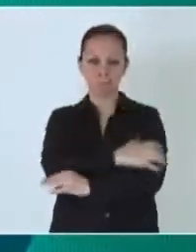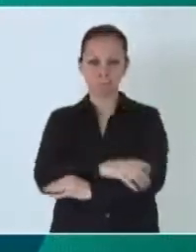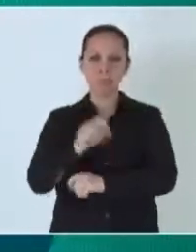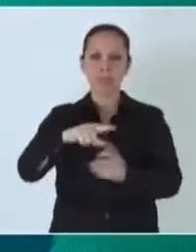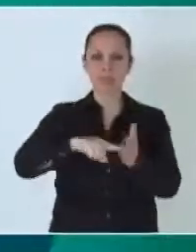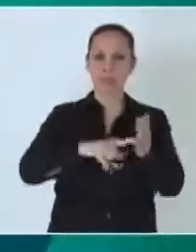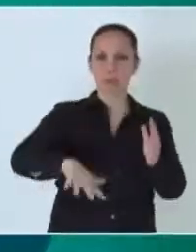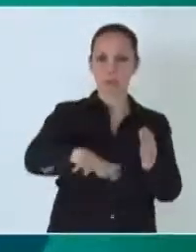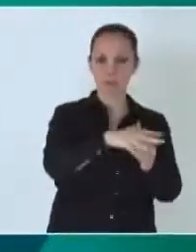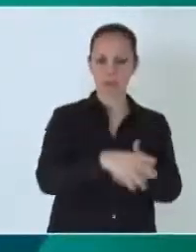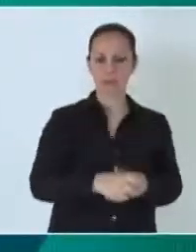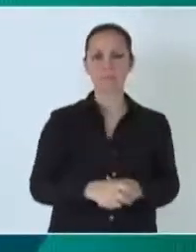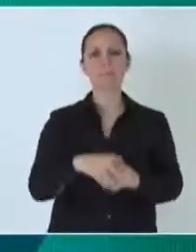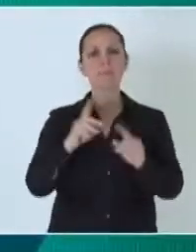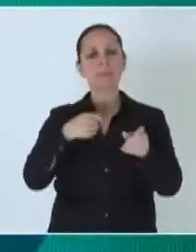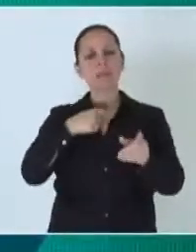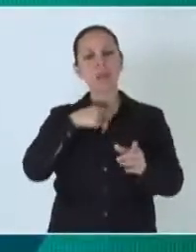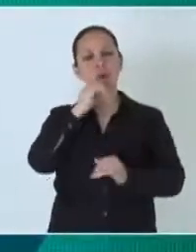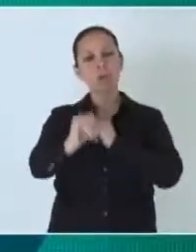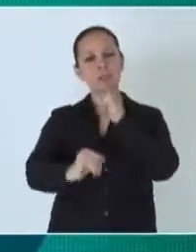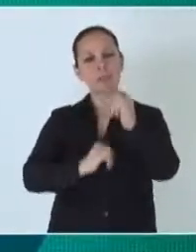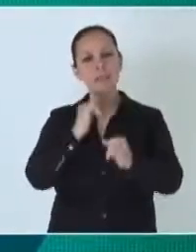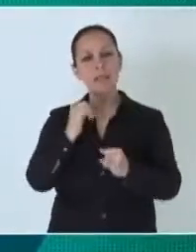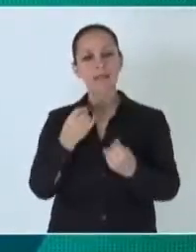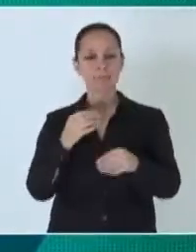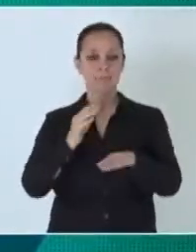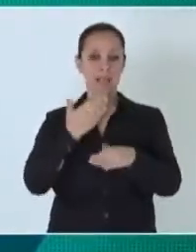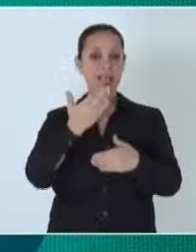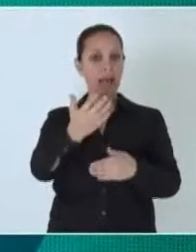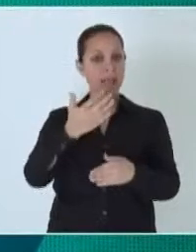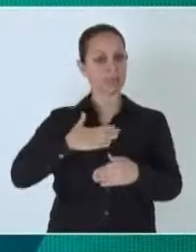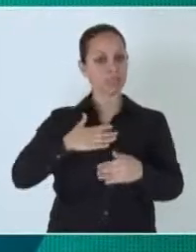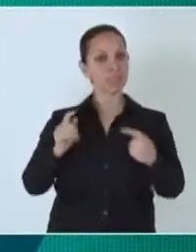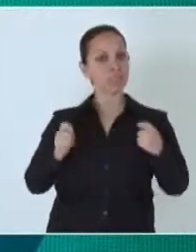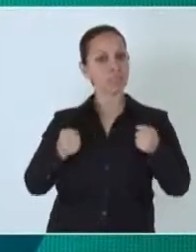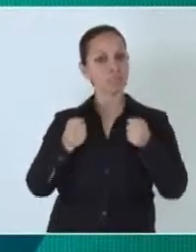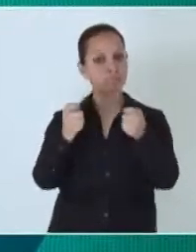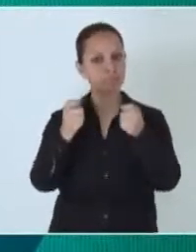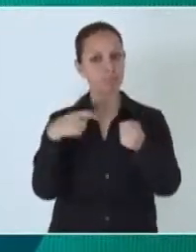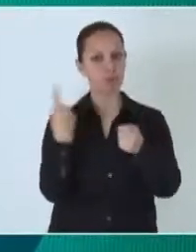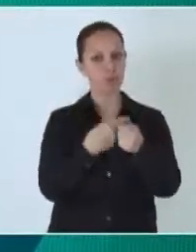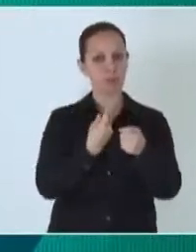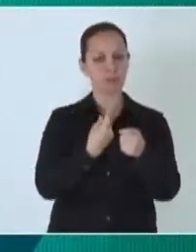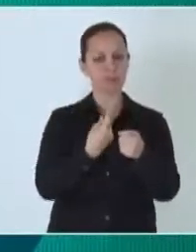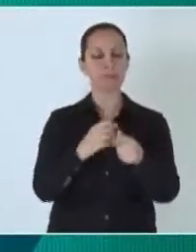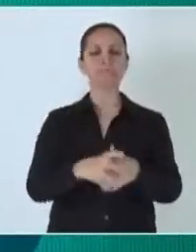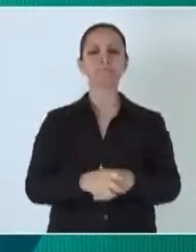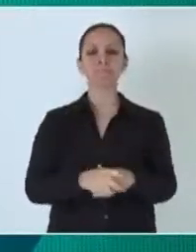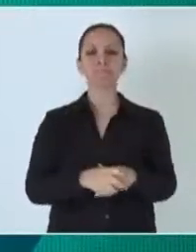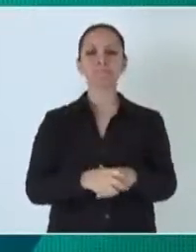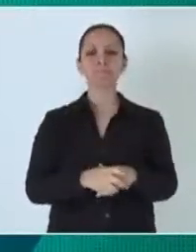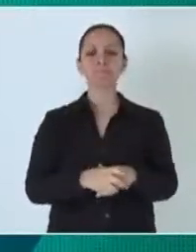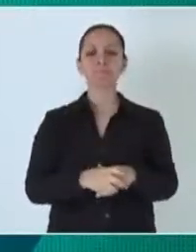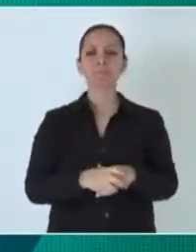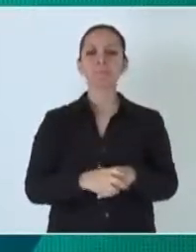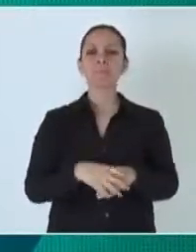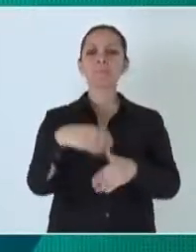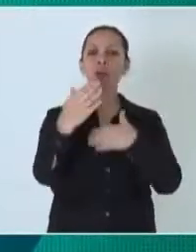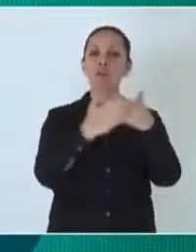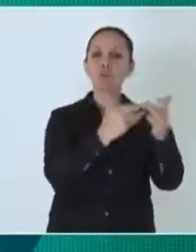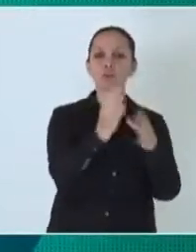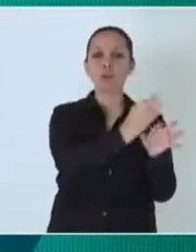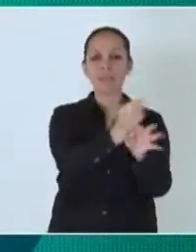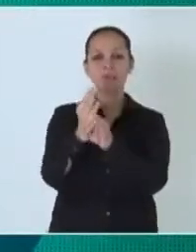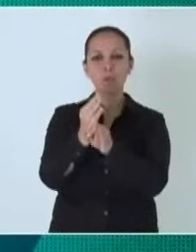SANITARIAS A LA 21-┘24 Y A TODO